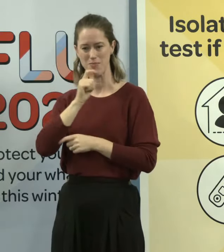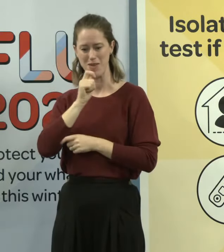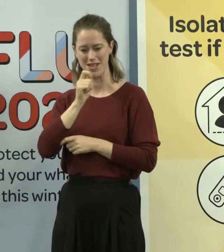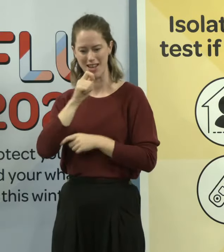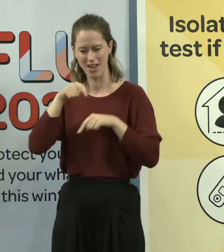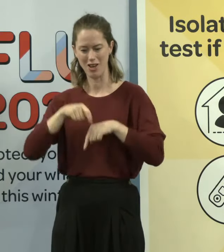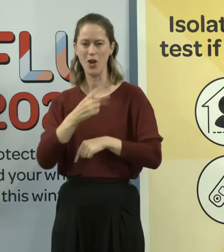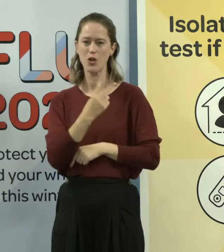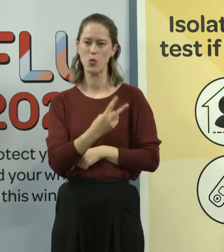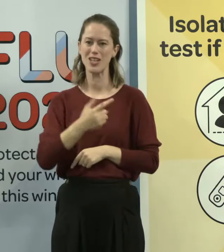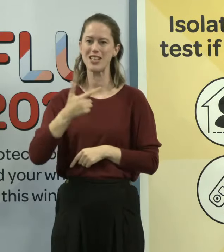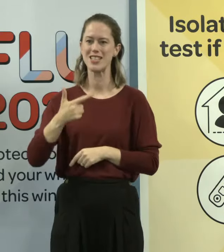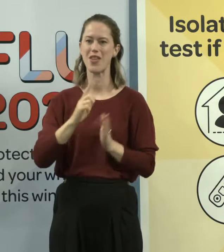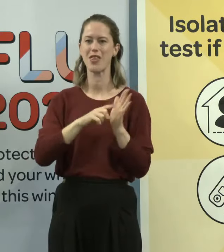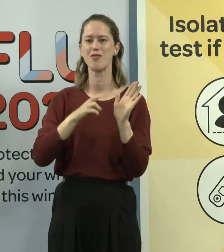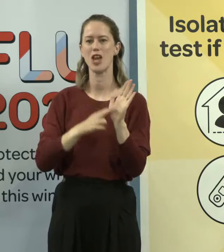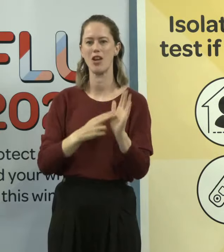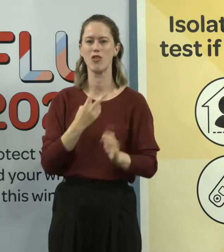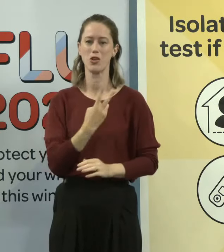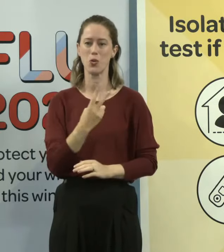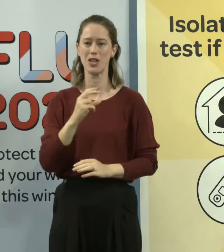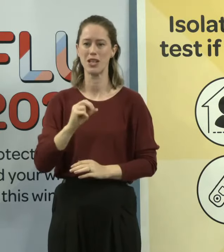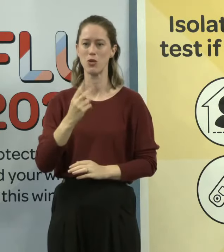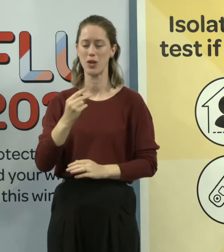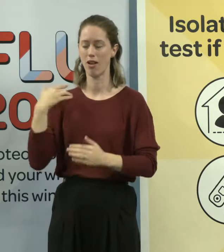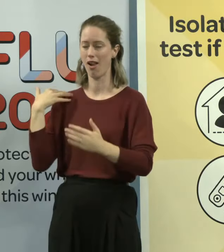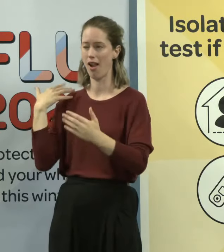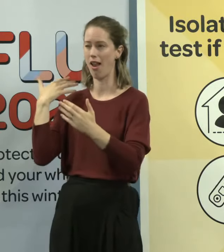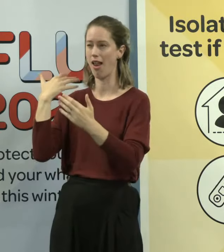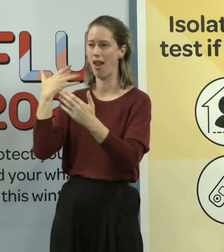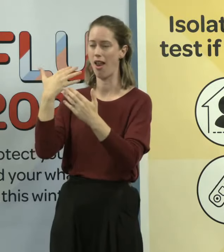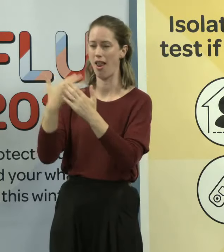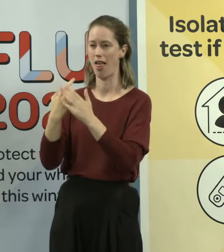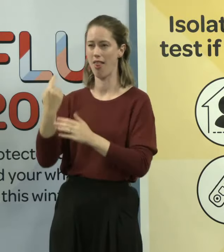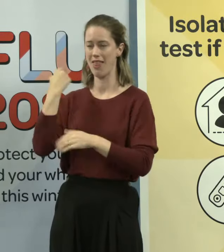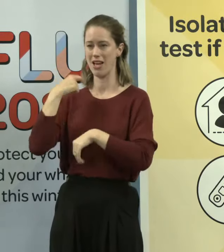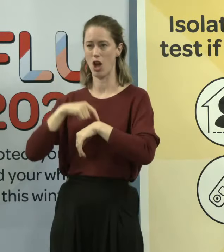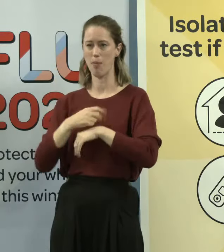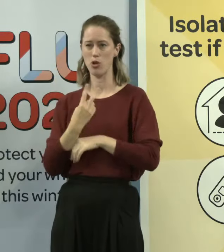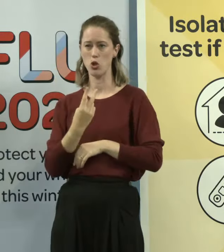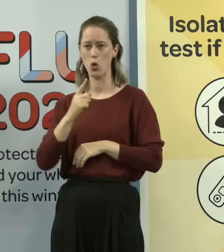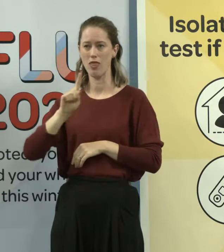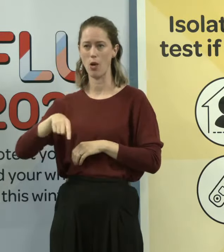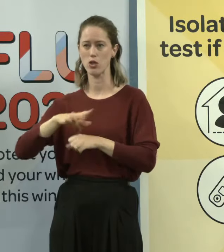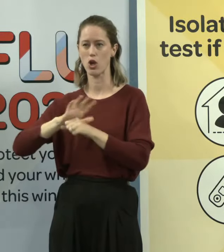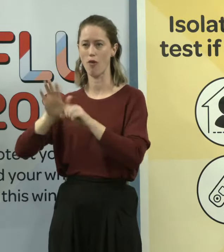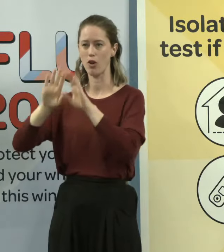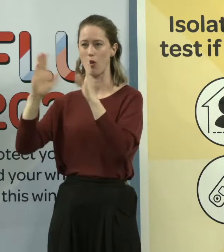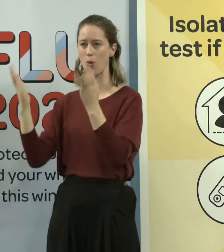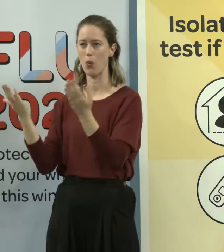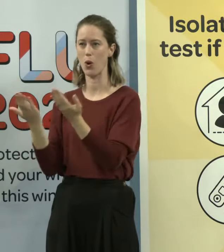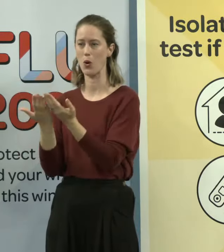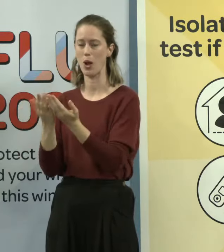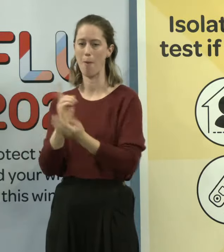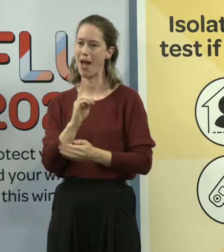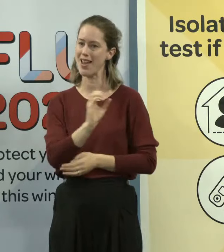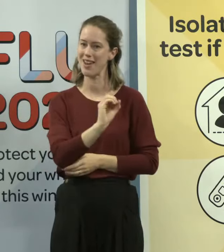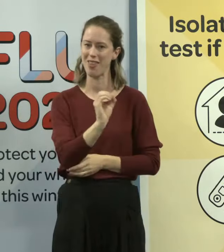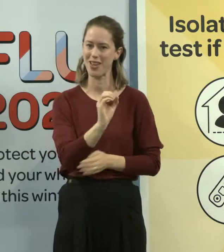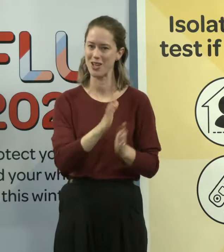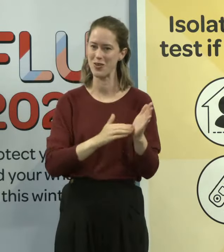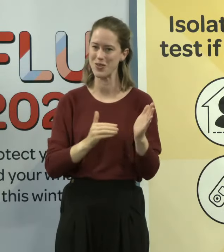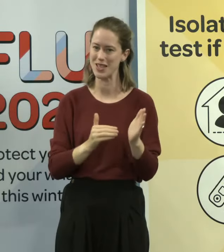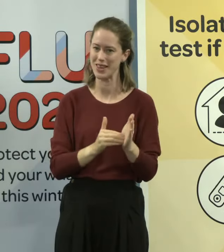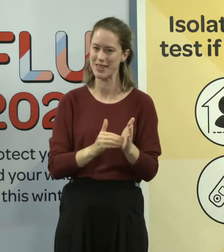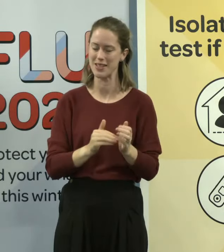a ka tu to tatou 1pm, kua uru